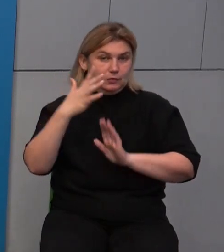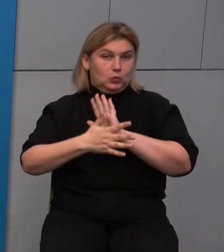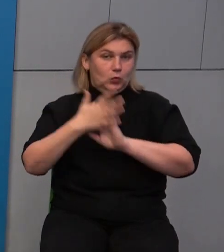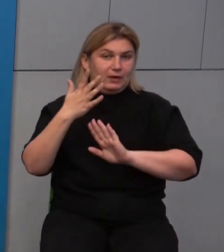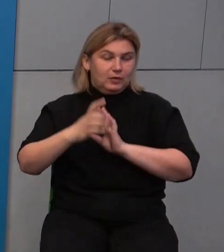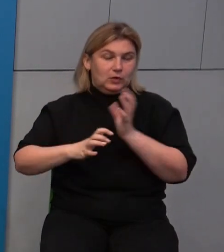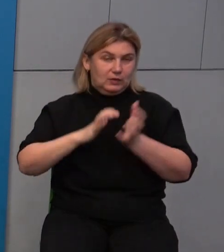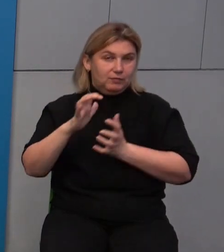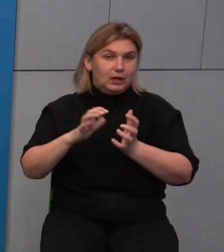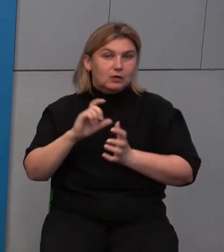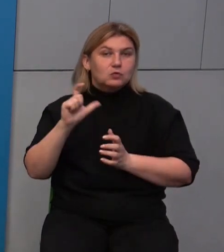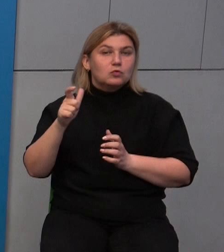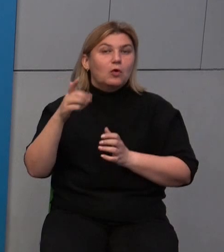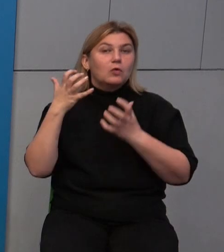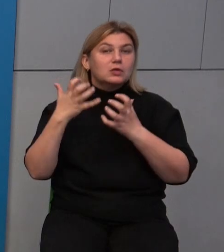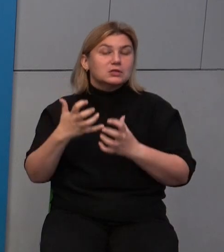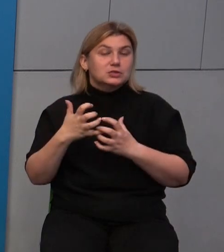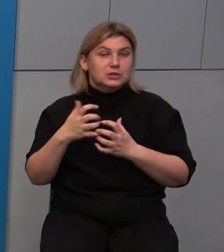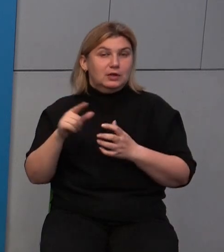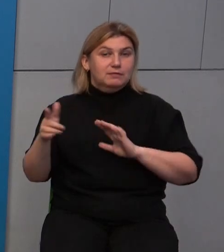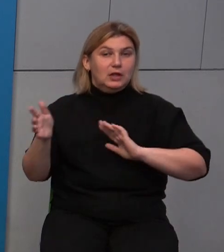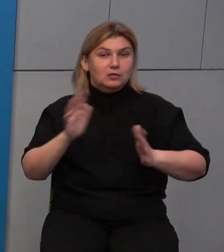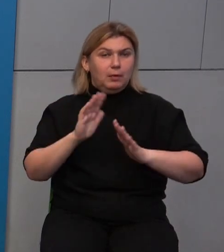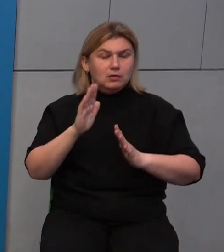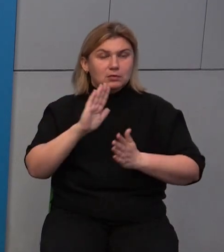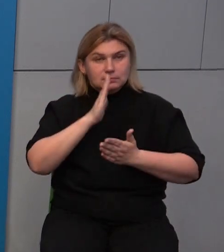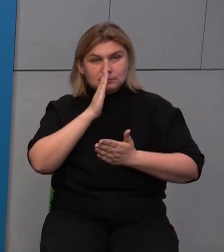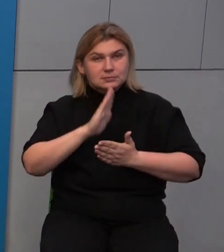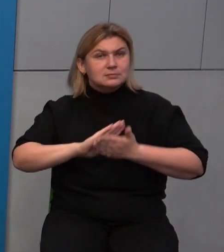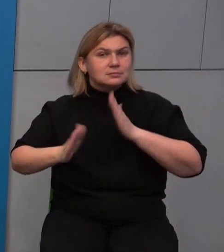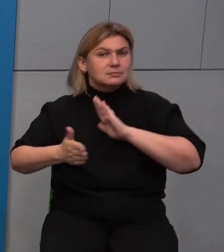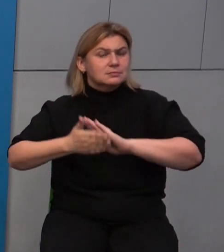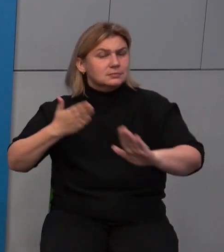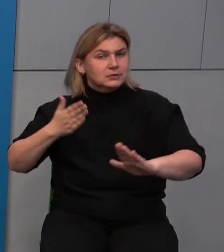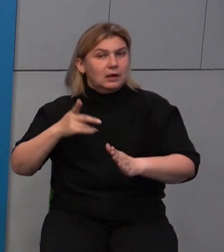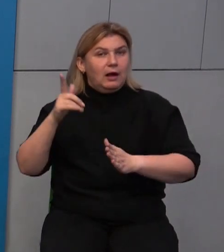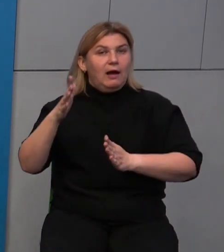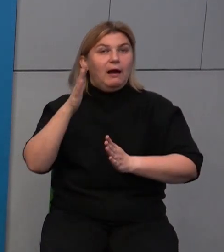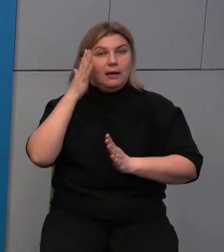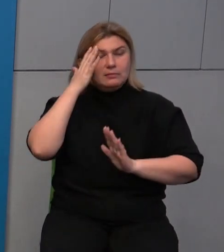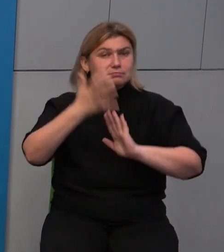to właśnie, co on chciał w ten sposób zamaskować? Traumę wojny, traumę pochodzenia?